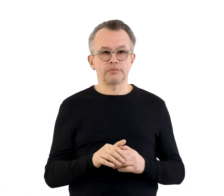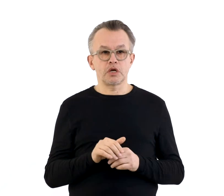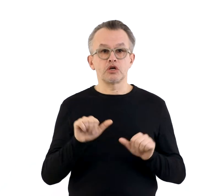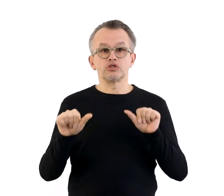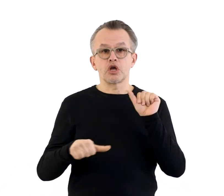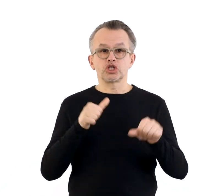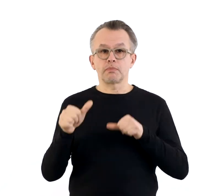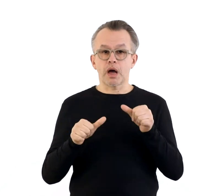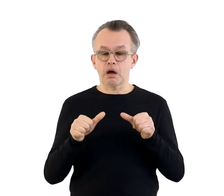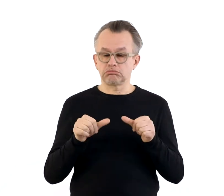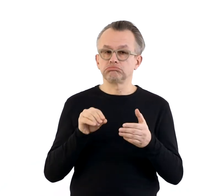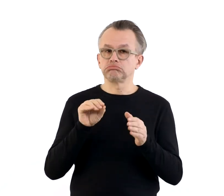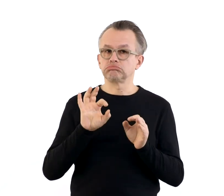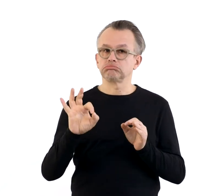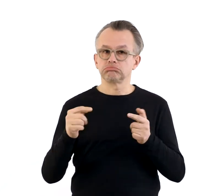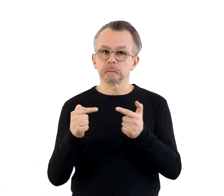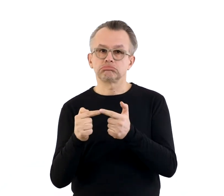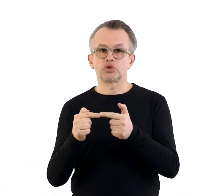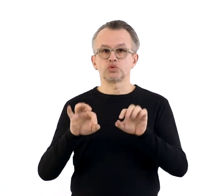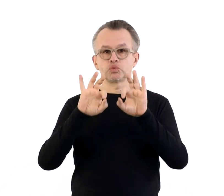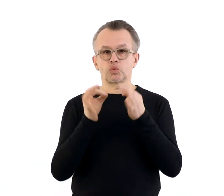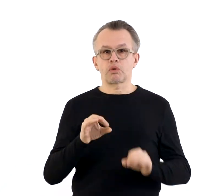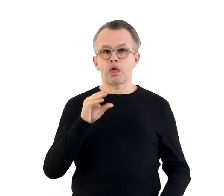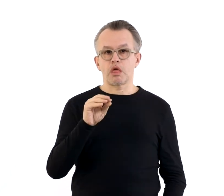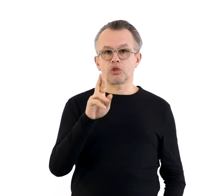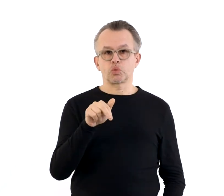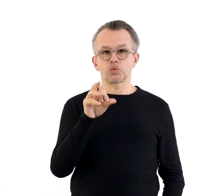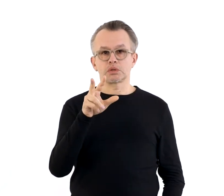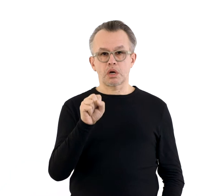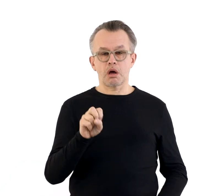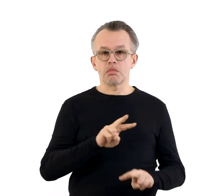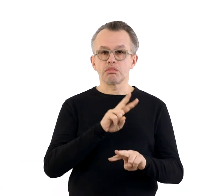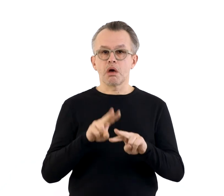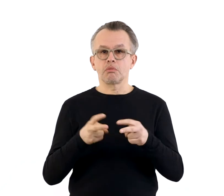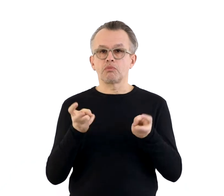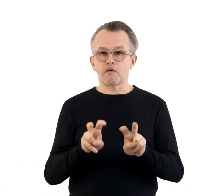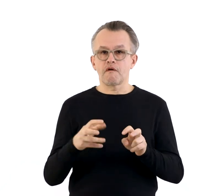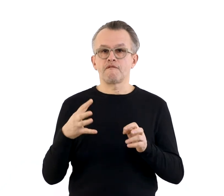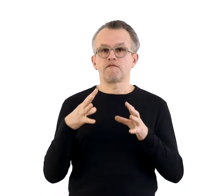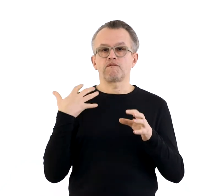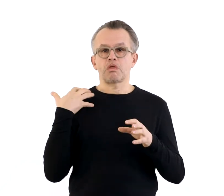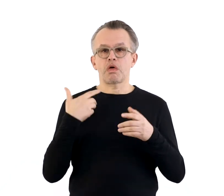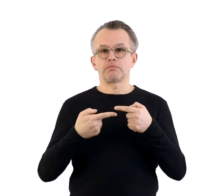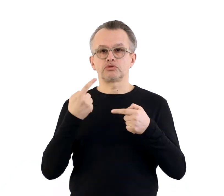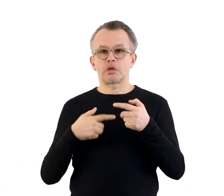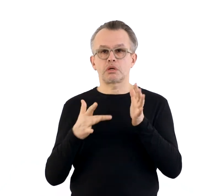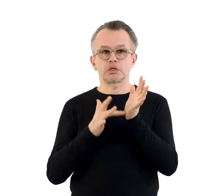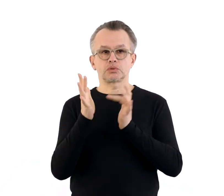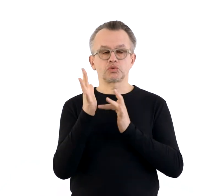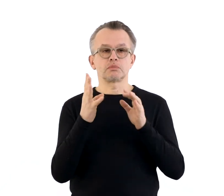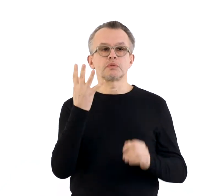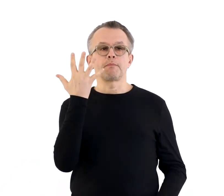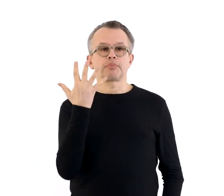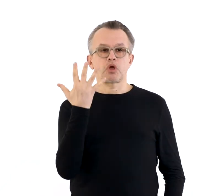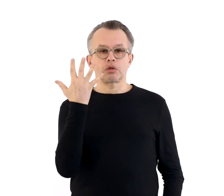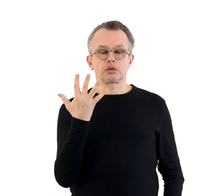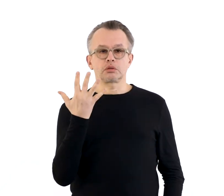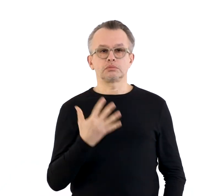Rzeźbę przypisuje się Etruskom i datuje na V w. p.n.e.